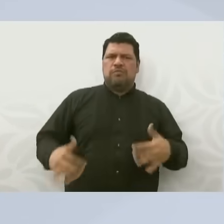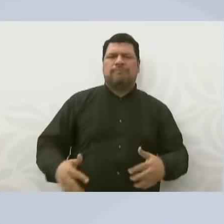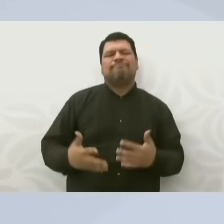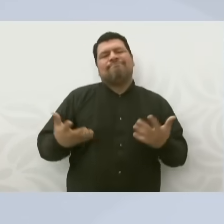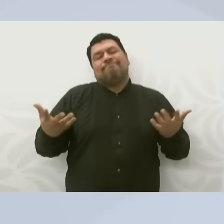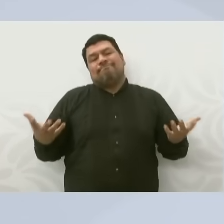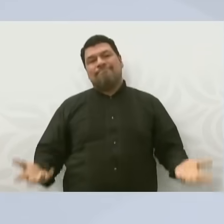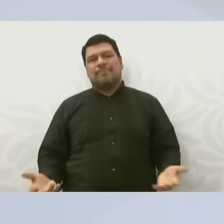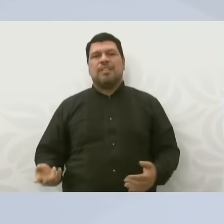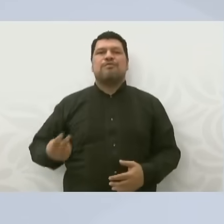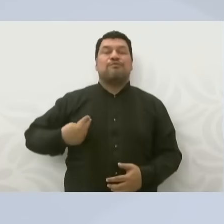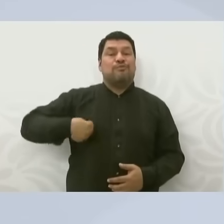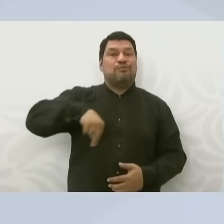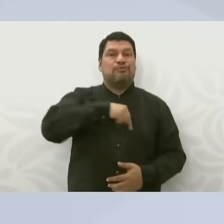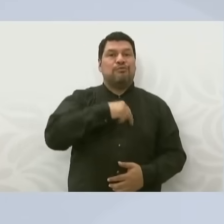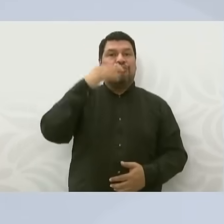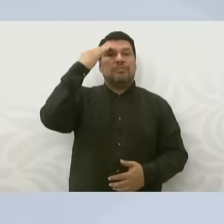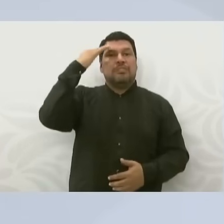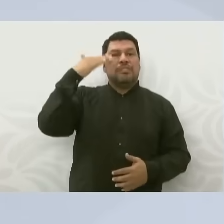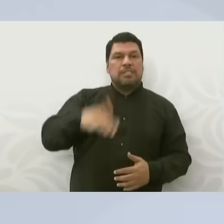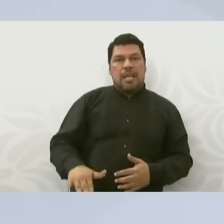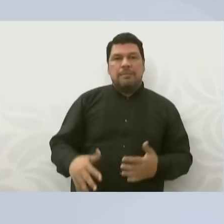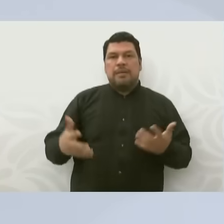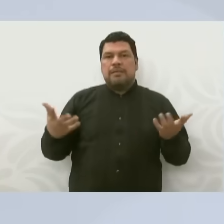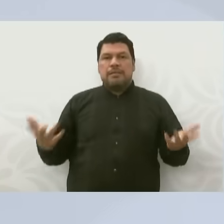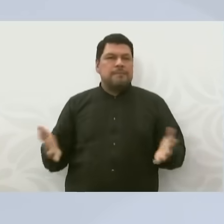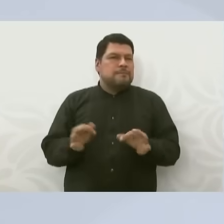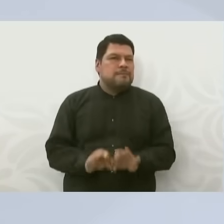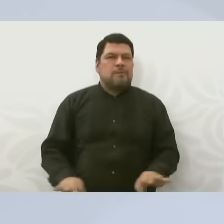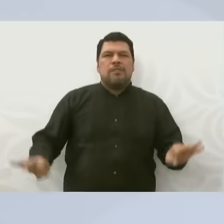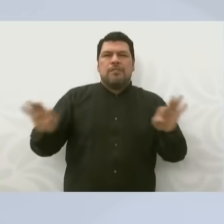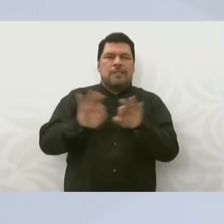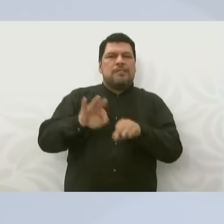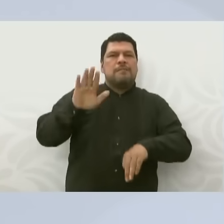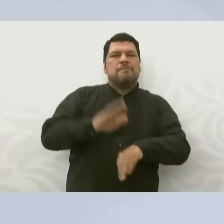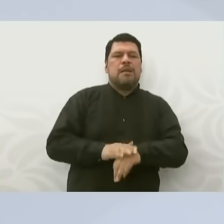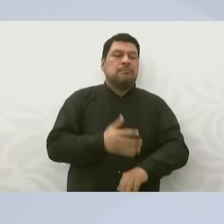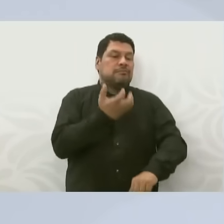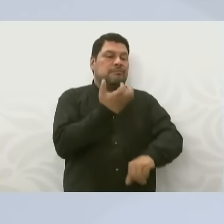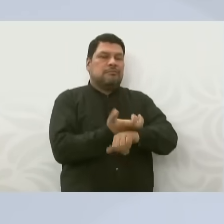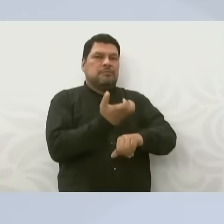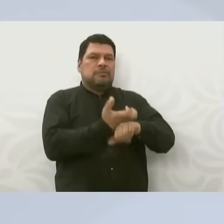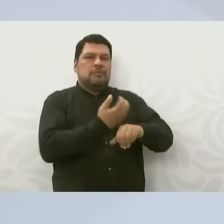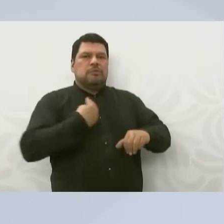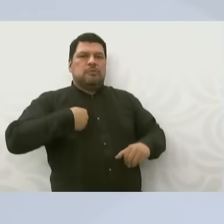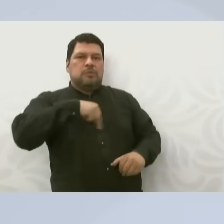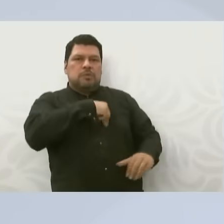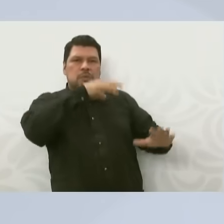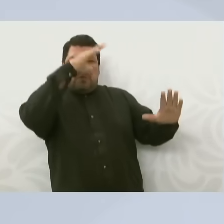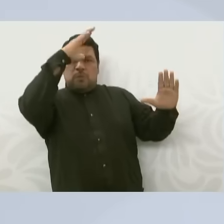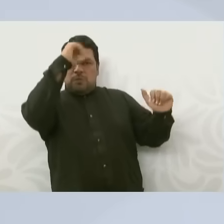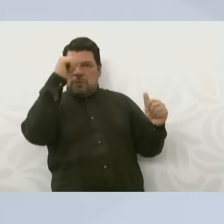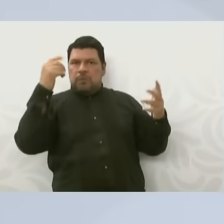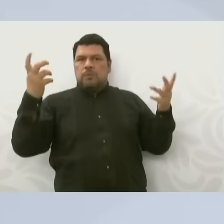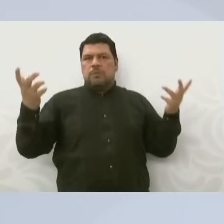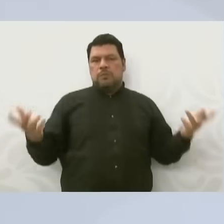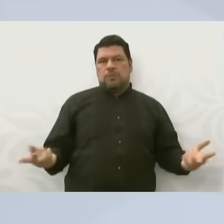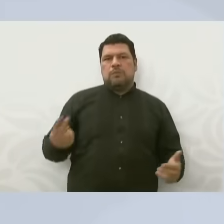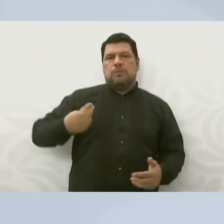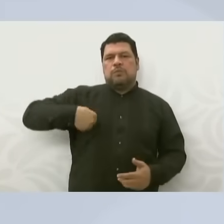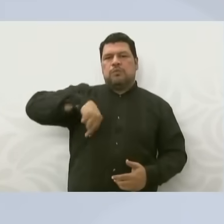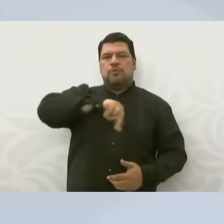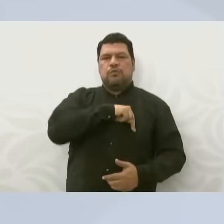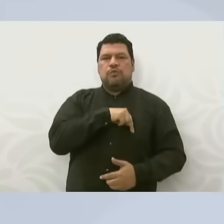un momento especial en la relación con Estados Unidos nuestras economías están integradas en